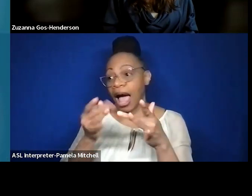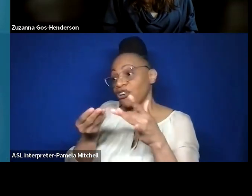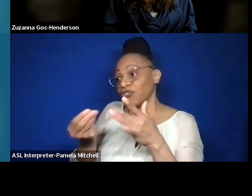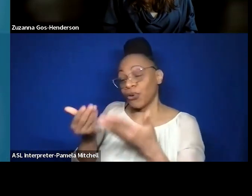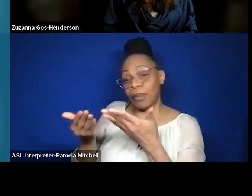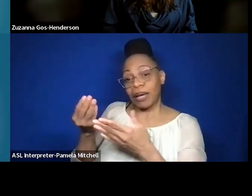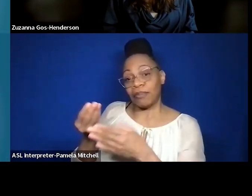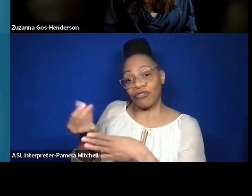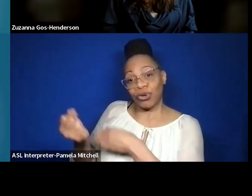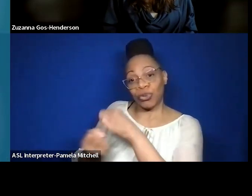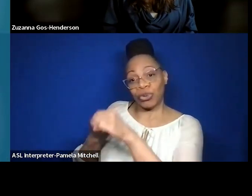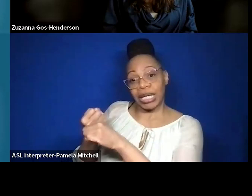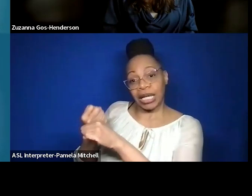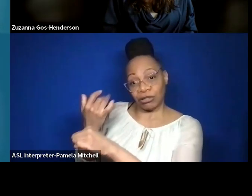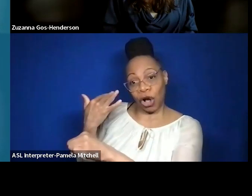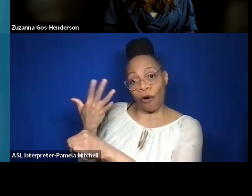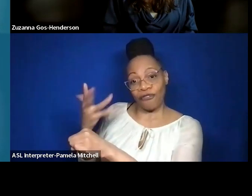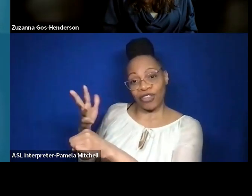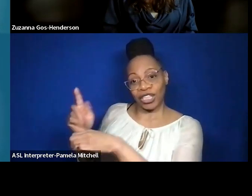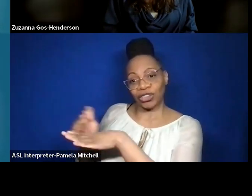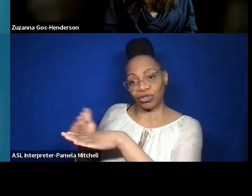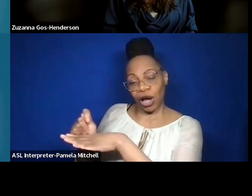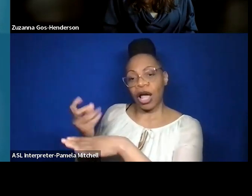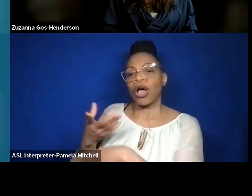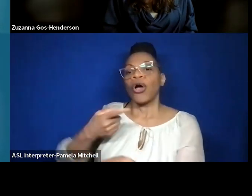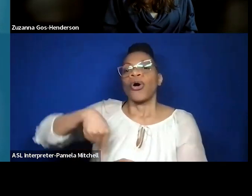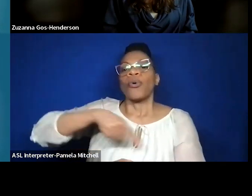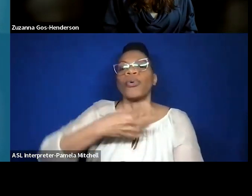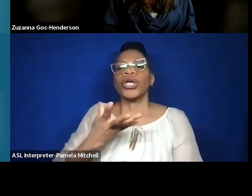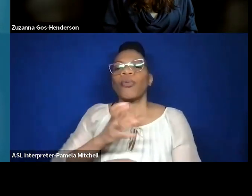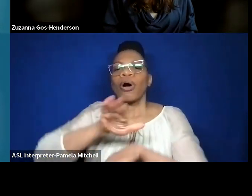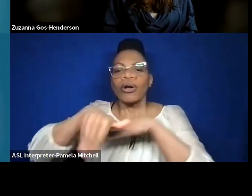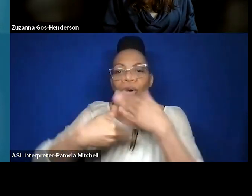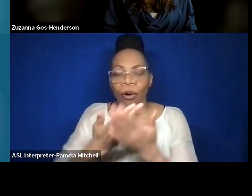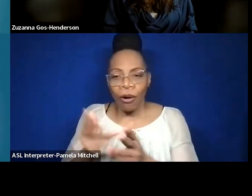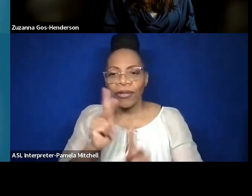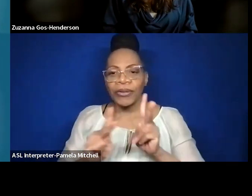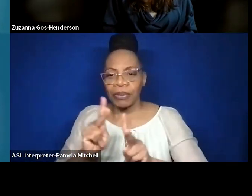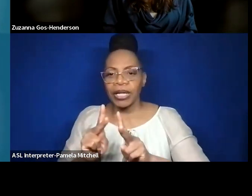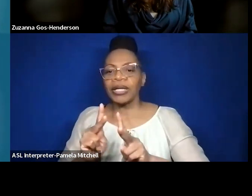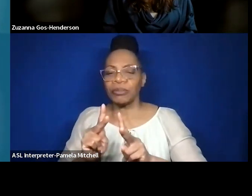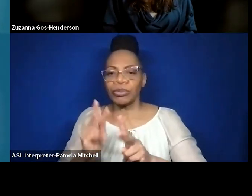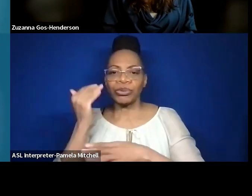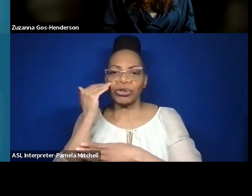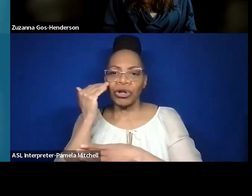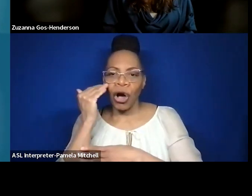queremos que todos estén actualizados con muchos de los cambios de la Seguridad Social, ya sea un formulario o una política.